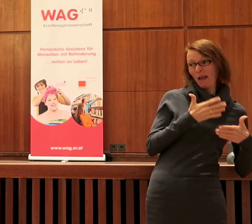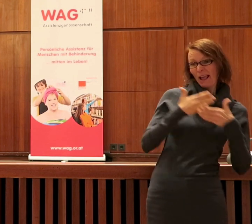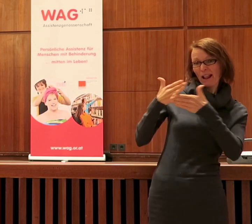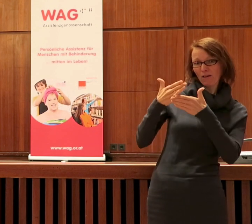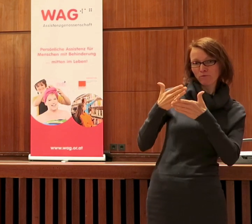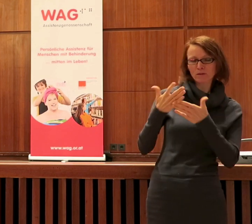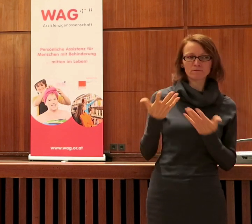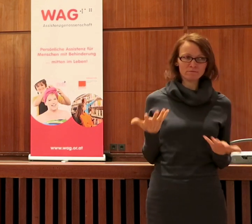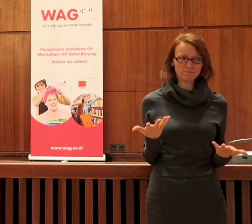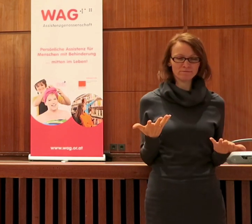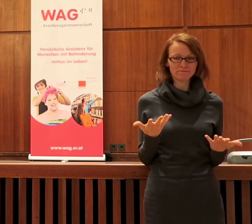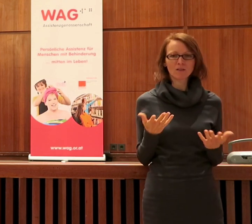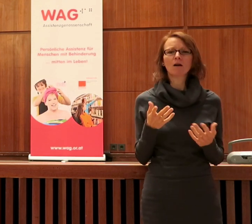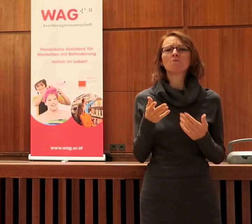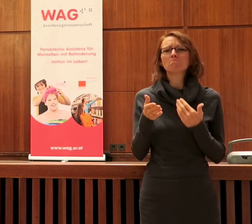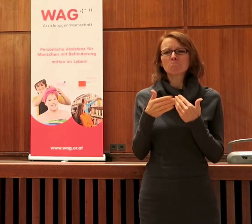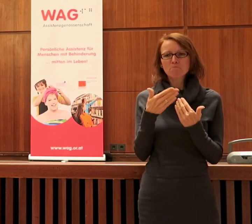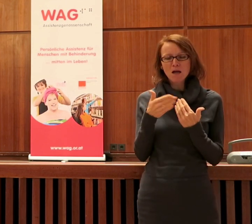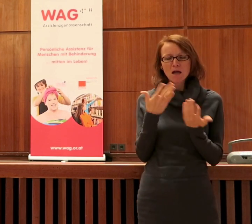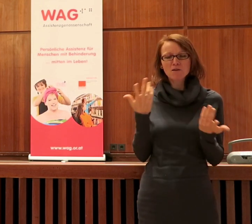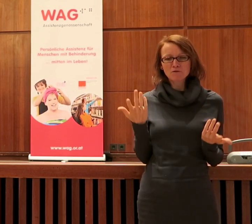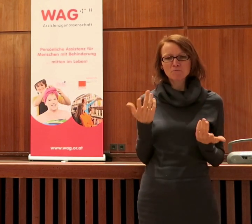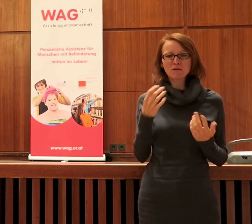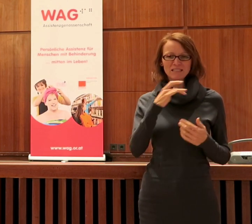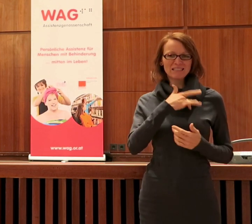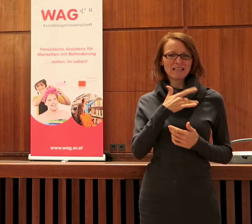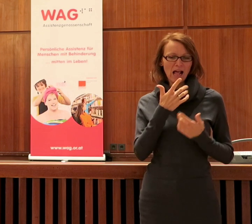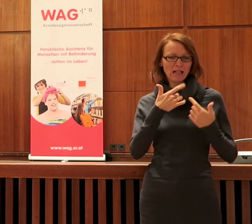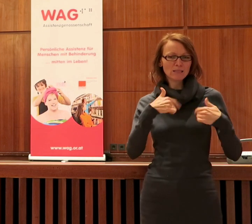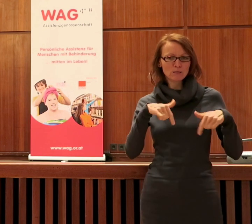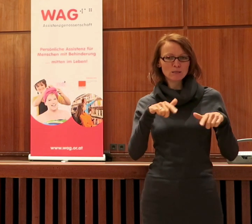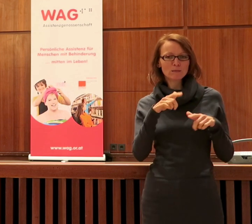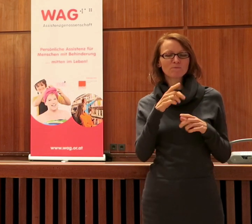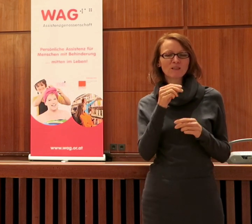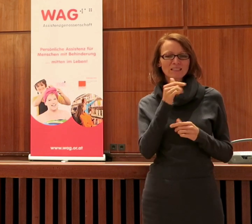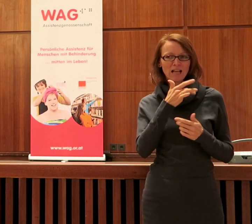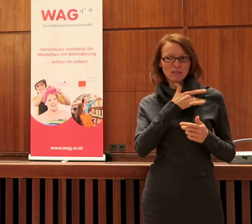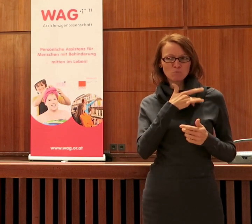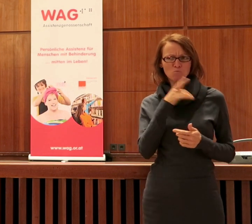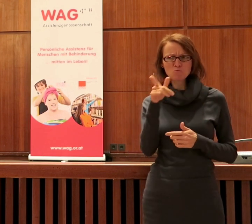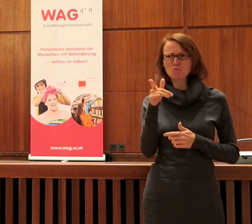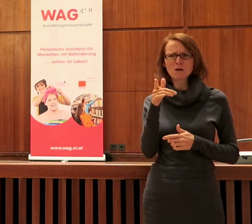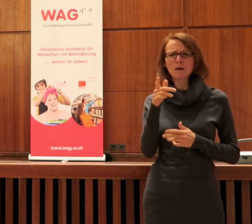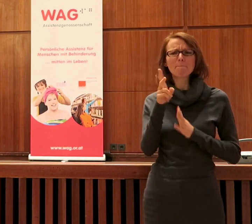Bahnhof Salzburg. Und dazu muss ich sagen: Ich mag Salzburg nicht. Aber das nur am Rande.